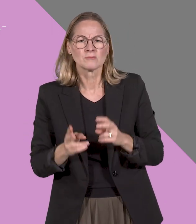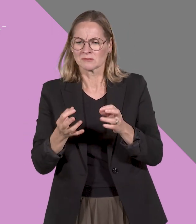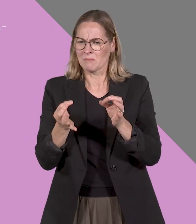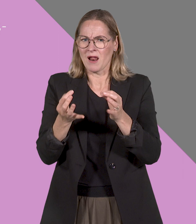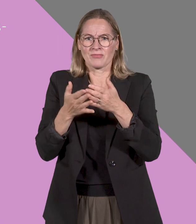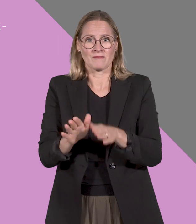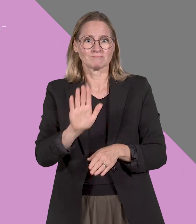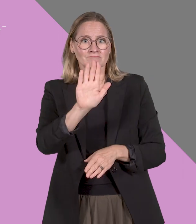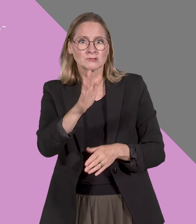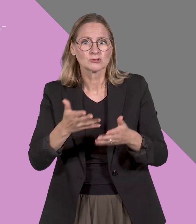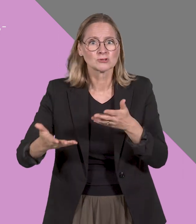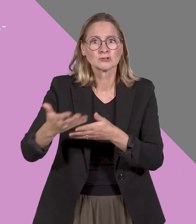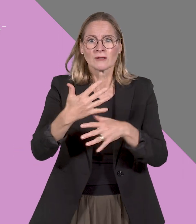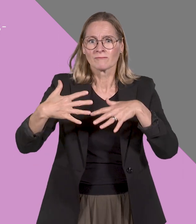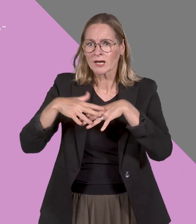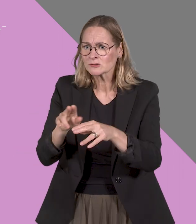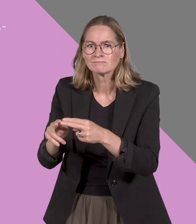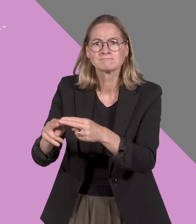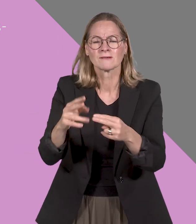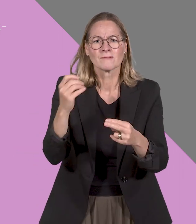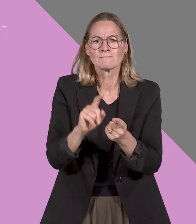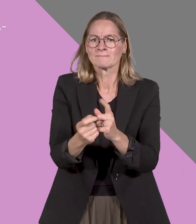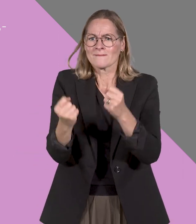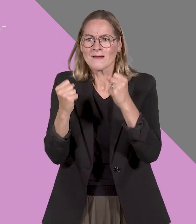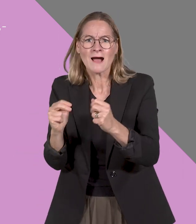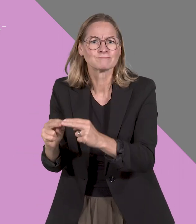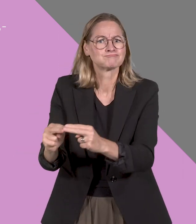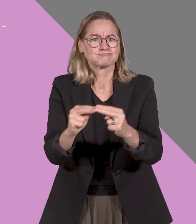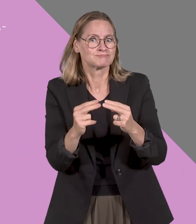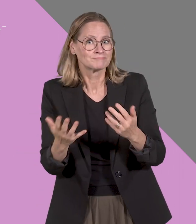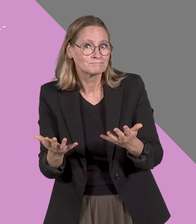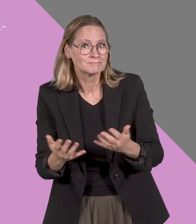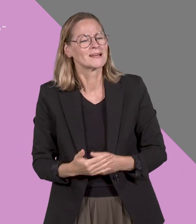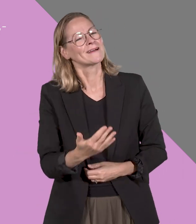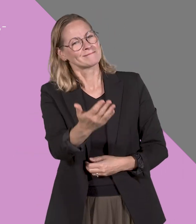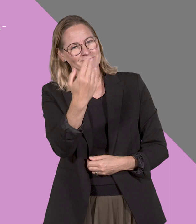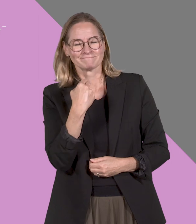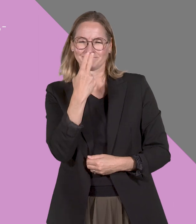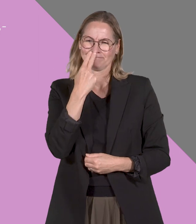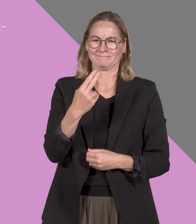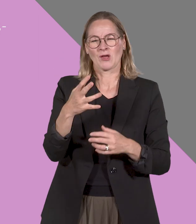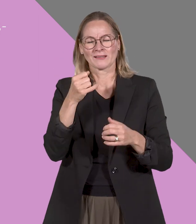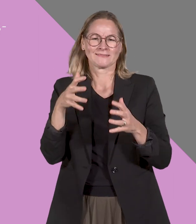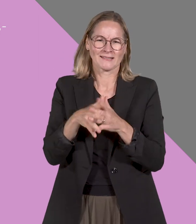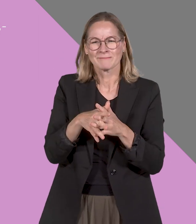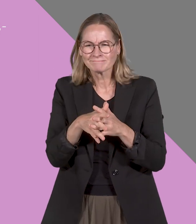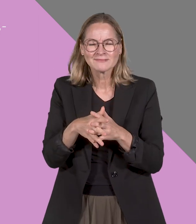Entä millä tavoin sinun on mahdollista vahvistaa sosiaalisia verkostojasi? Tule mukaan ottamaan selvää!